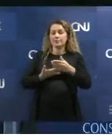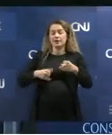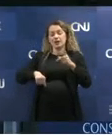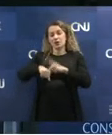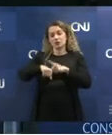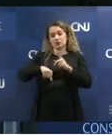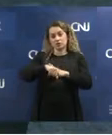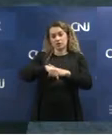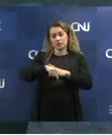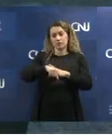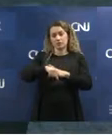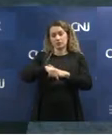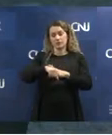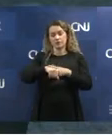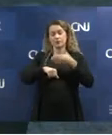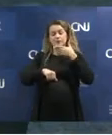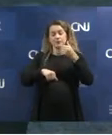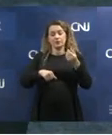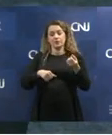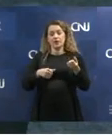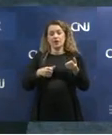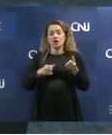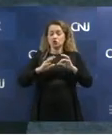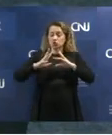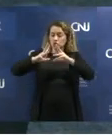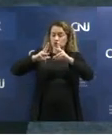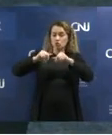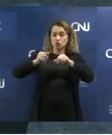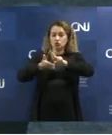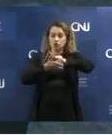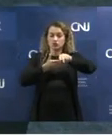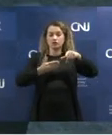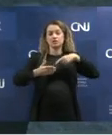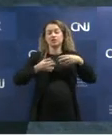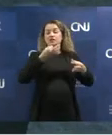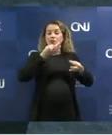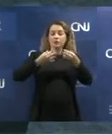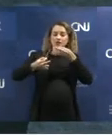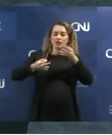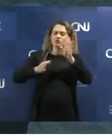repisar todos os diversos argumentos, já foram usados aqui tanto a neoplasia da Doutora